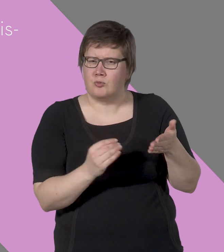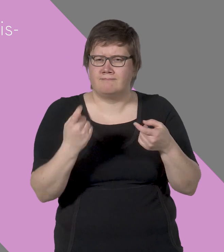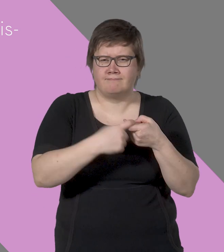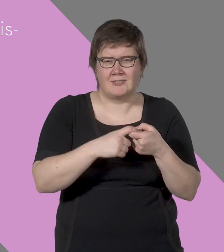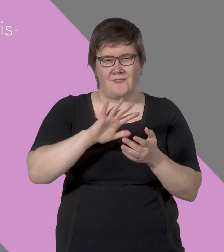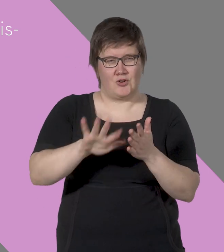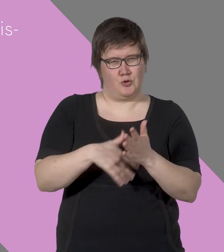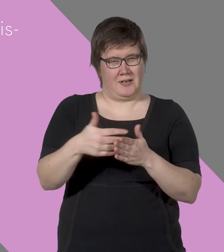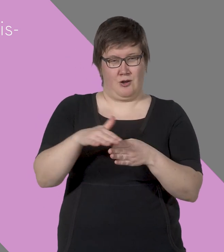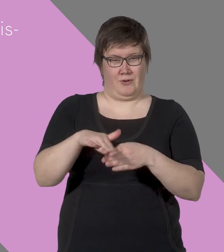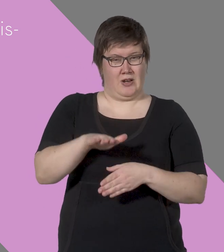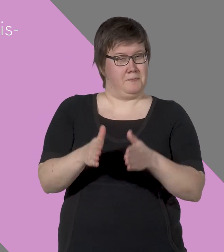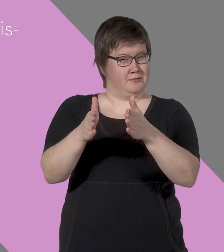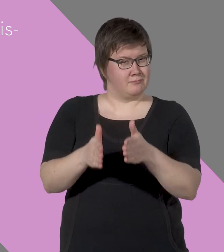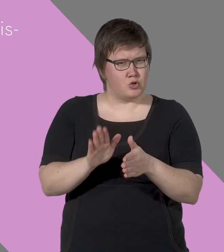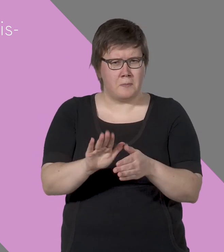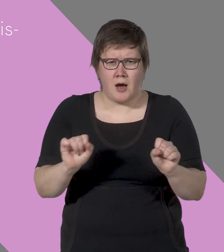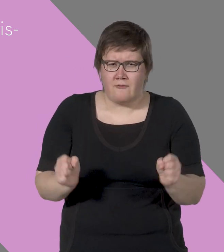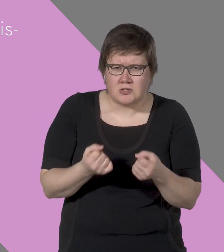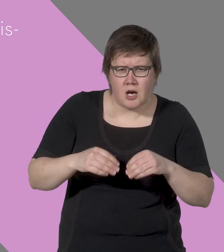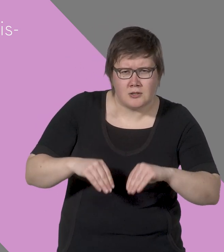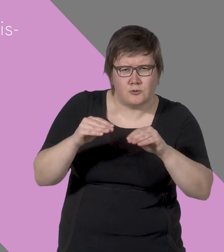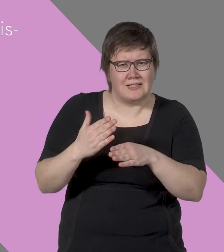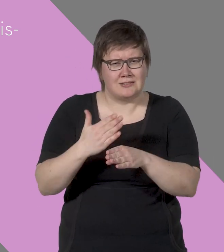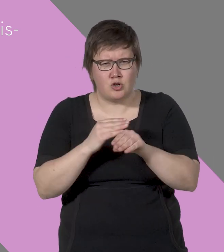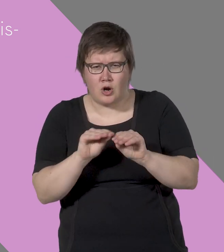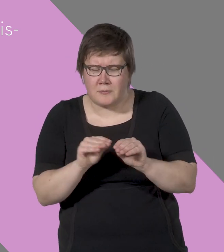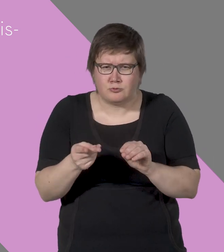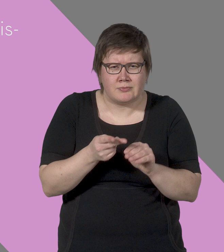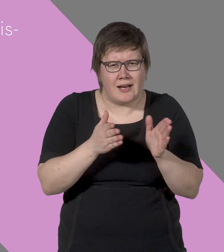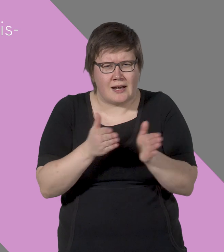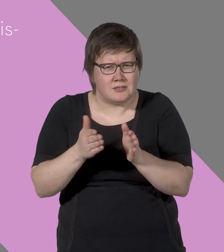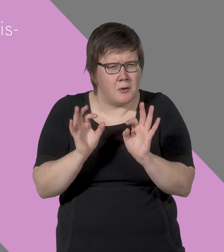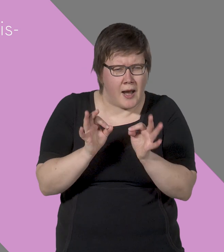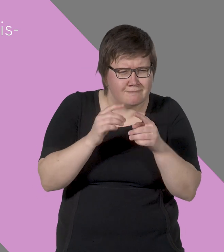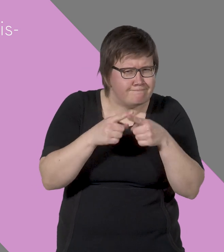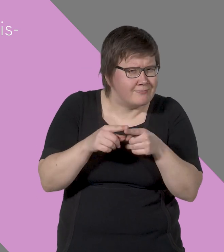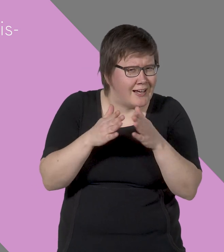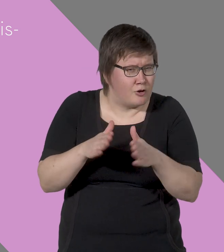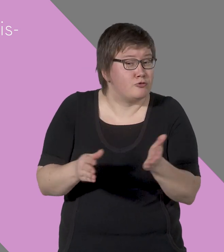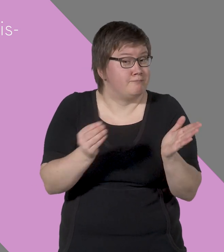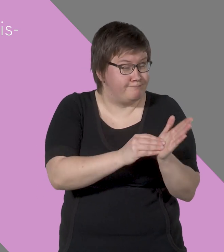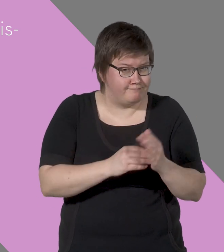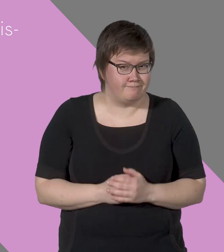mitä eri keinoja viittomakieltä käyttävän lapsen varhaiskasvatuksen - ja esiopetuksen järjestämiseen on.